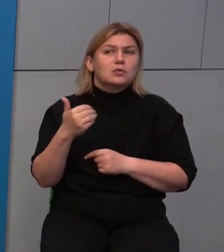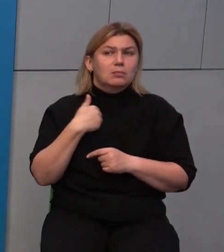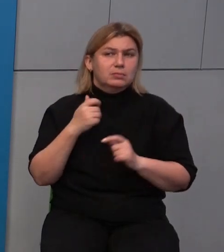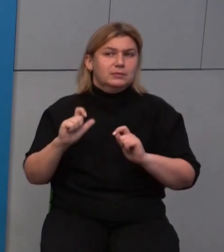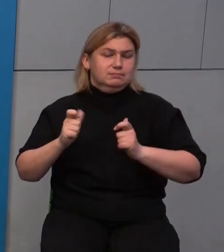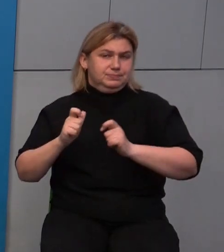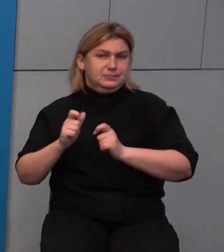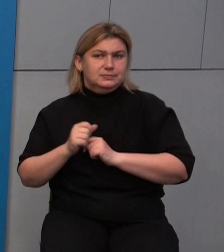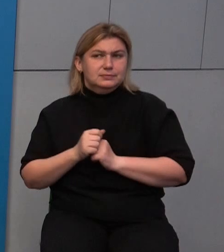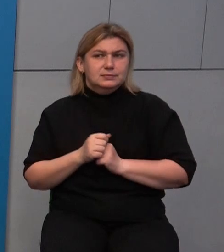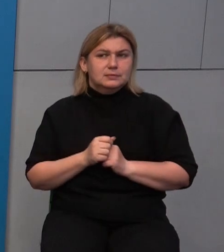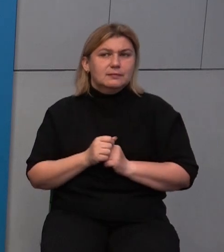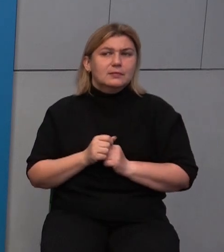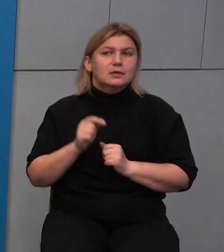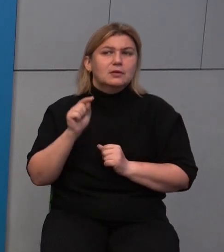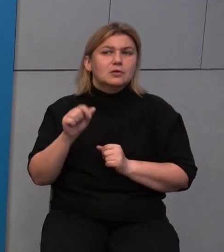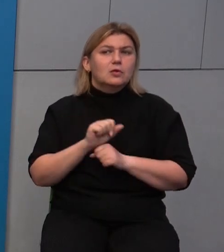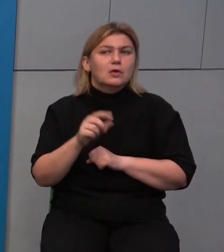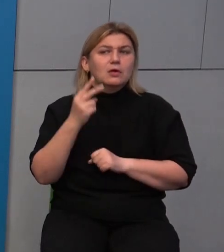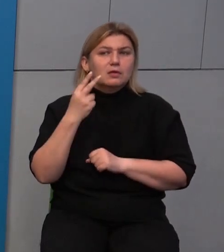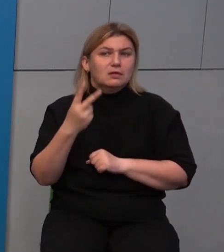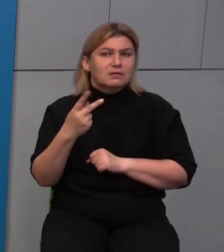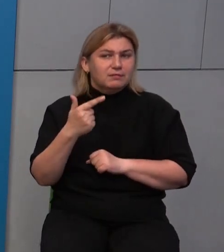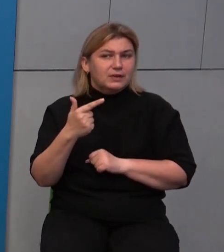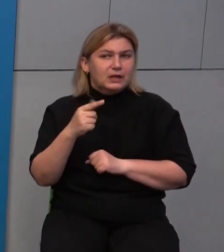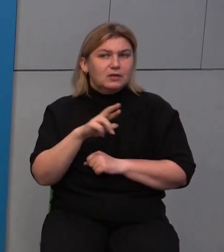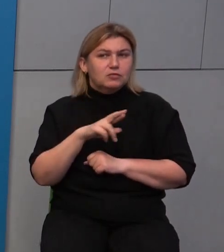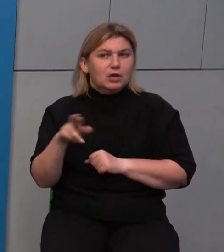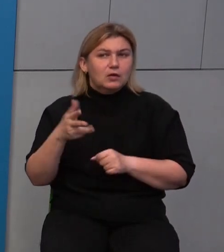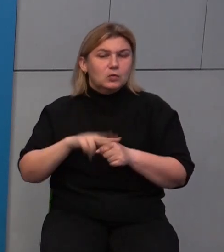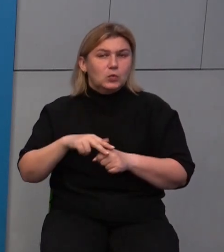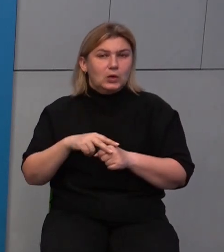Więc to są takie dwie rzeczy, które rzeczywiście starałam się ominąć.